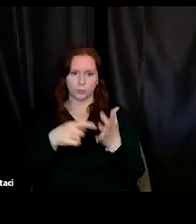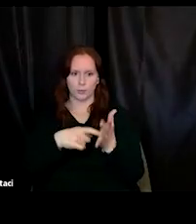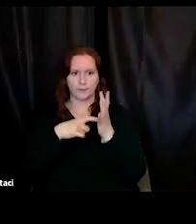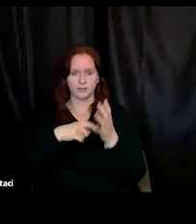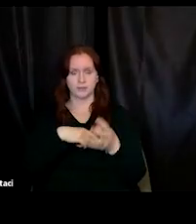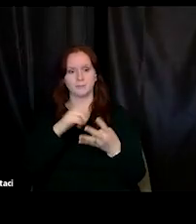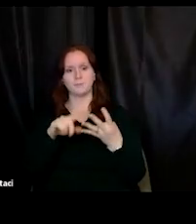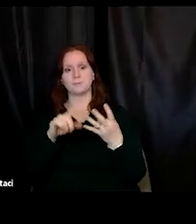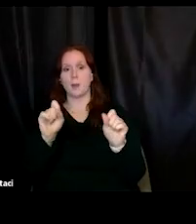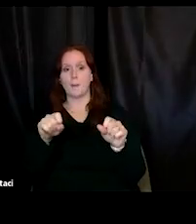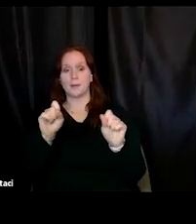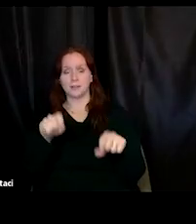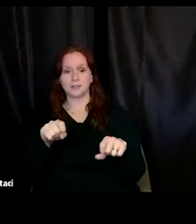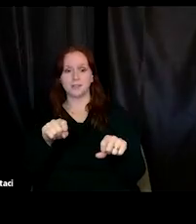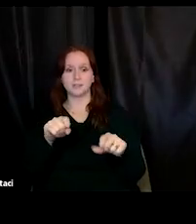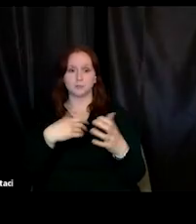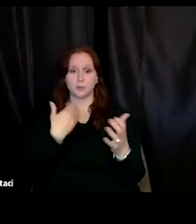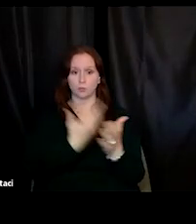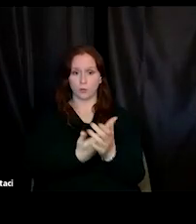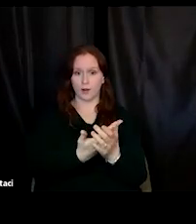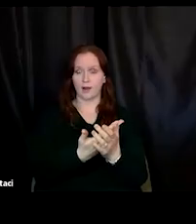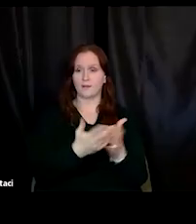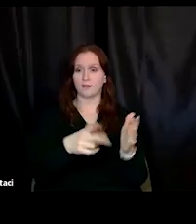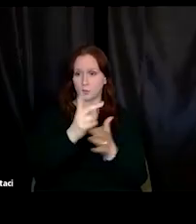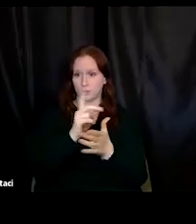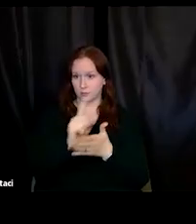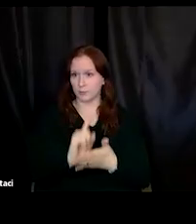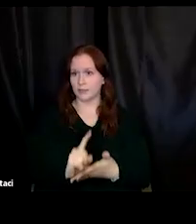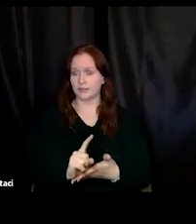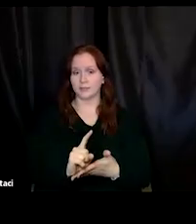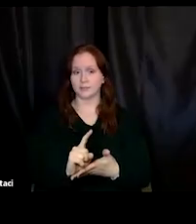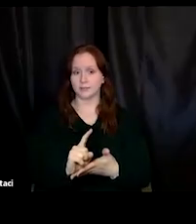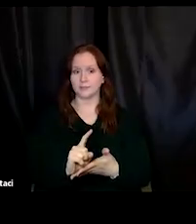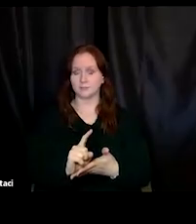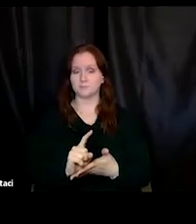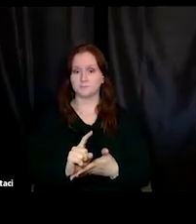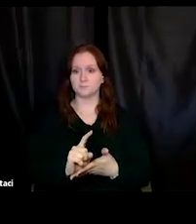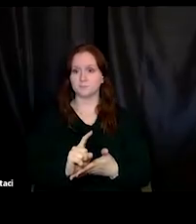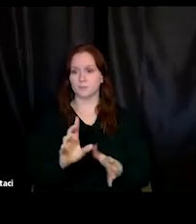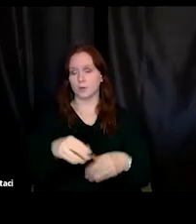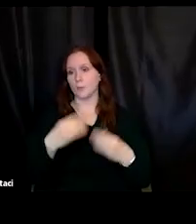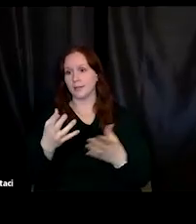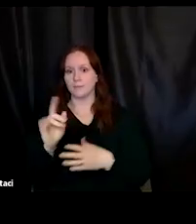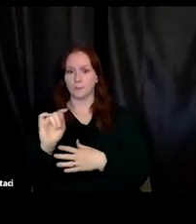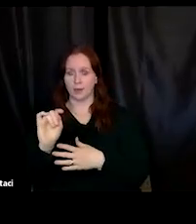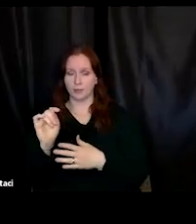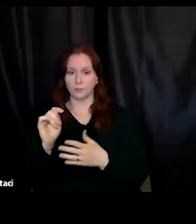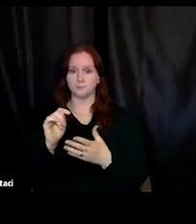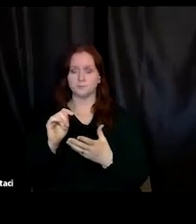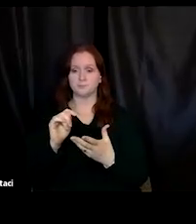Como dije, por favor hagan la evaluación. Si desean obtener un certificado de finalización,